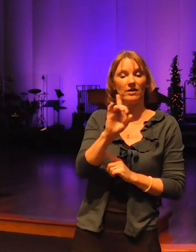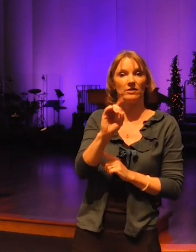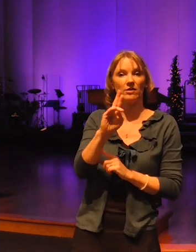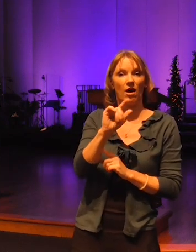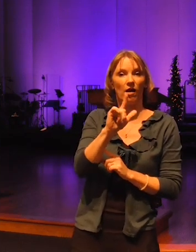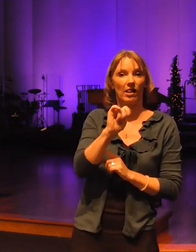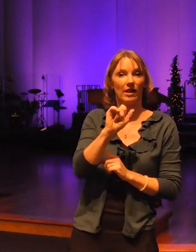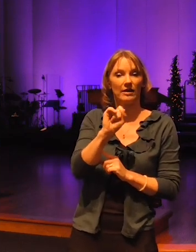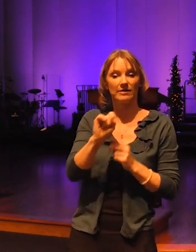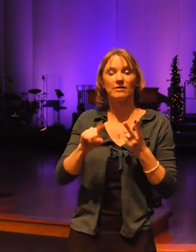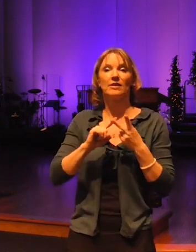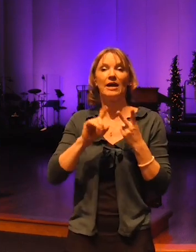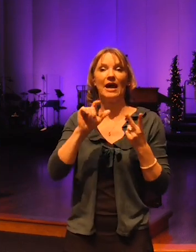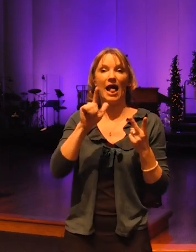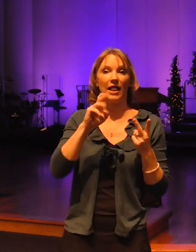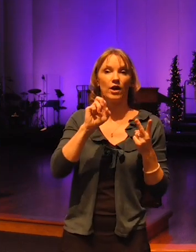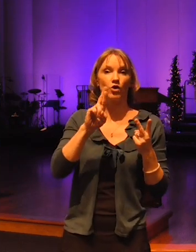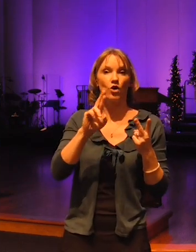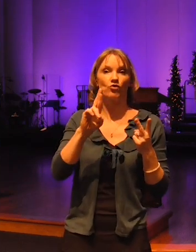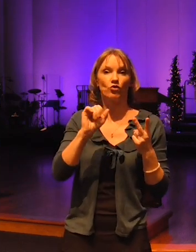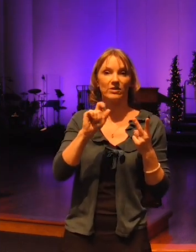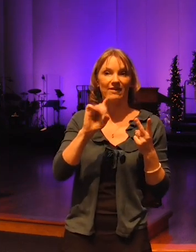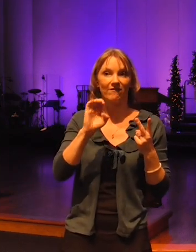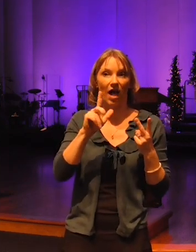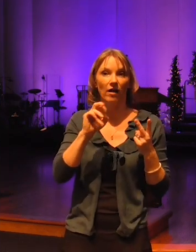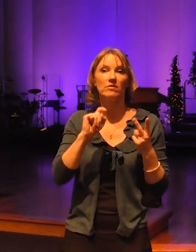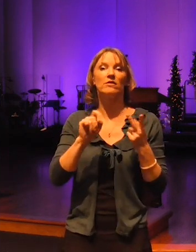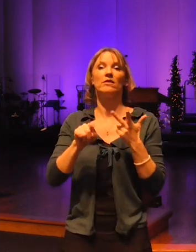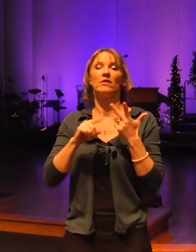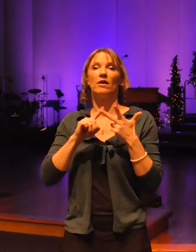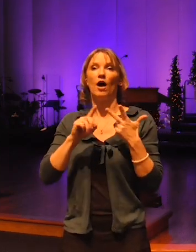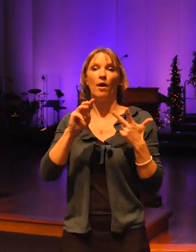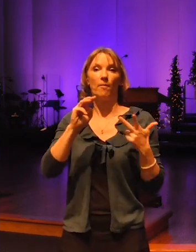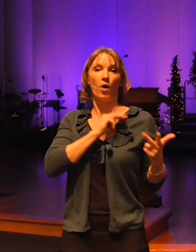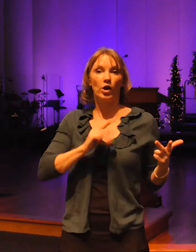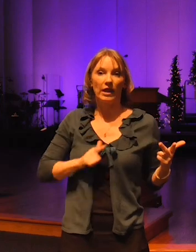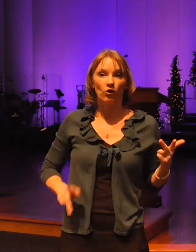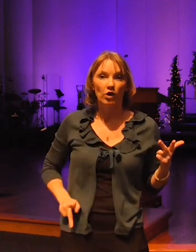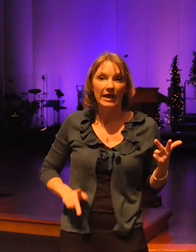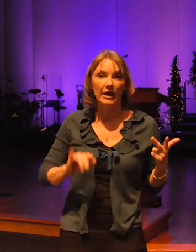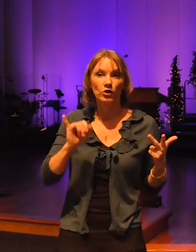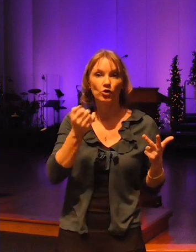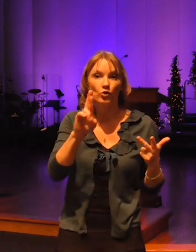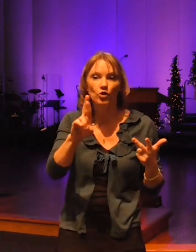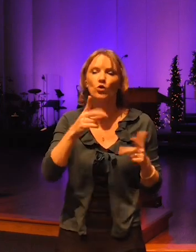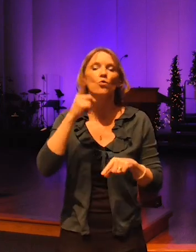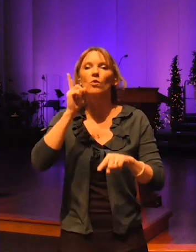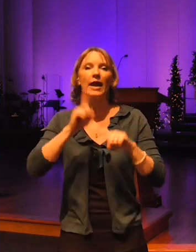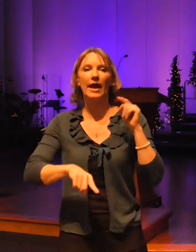Martin Luther King Jr. no puedes detener esa música esa oración por esa libertad y esa libertad y